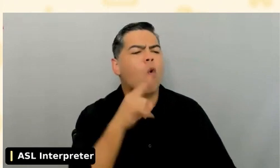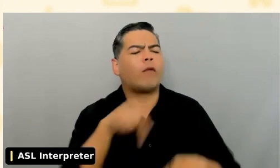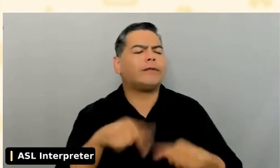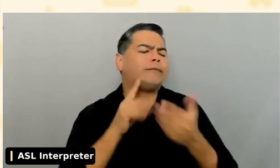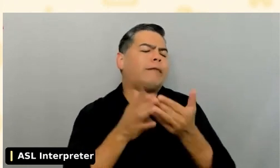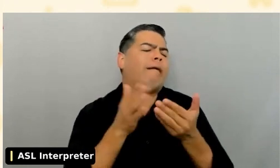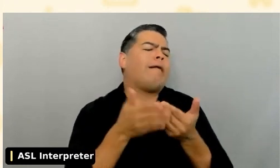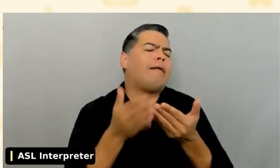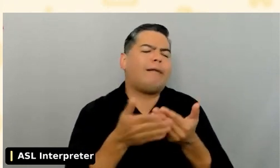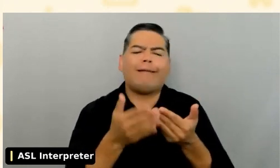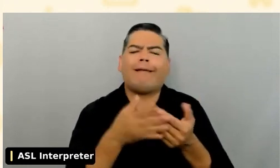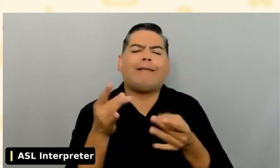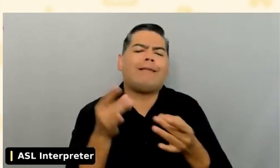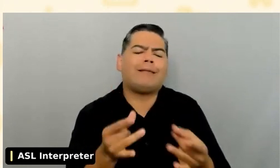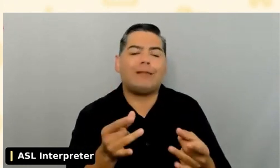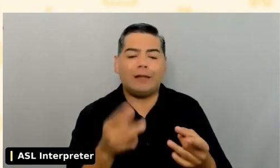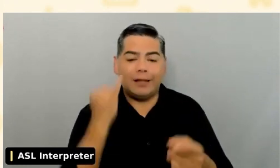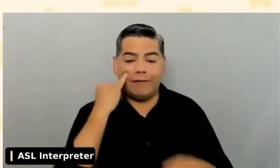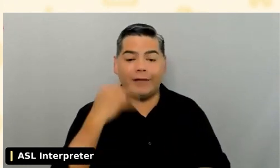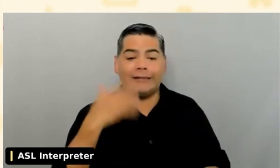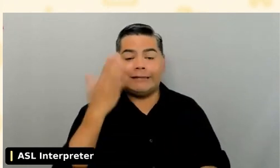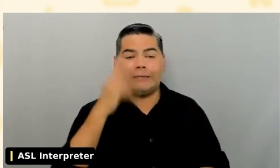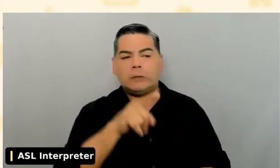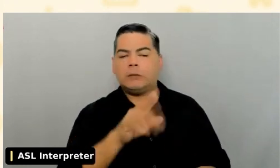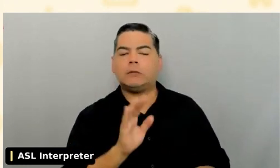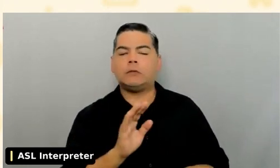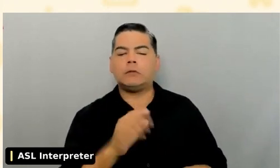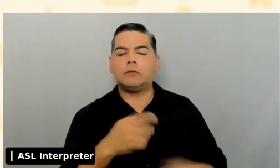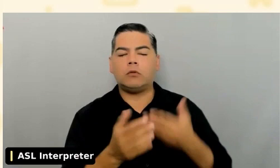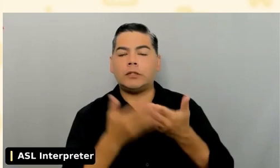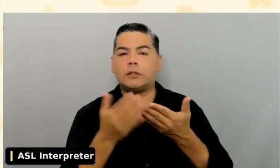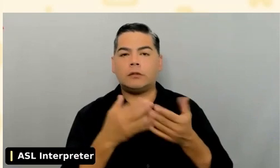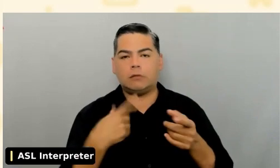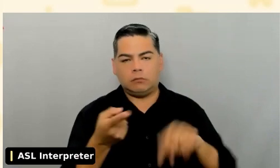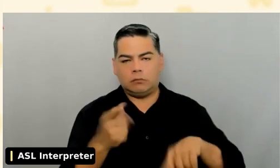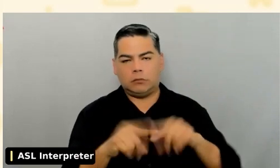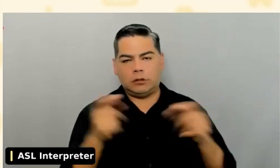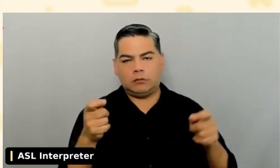Si es demasiado fácil, entonces no podrás cambiarlo tú mismo,